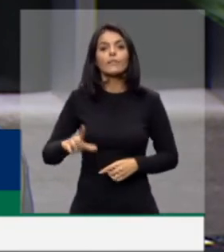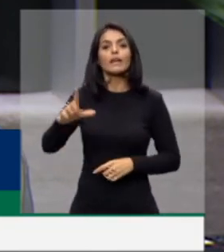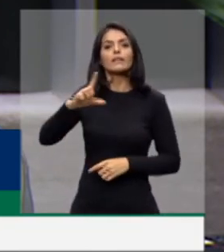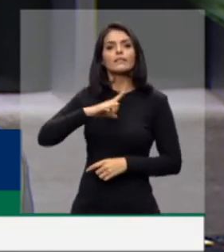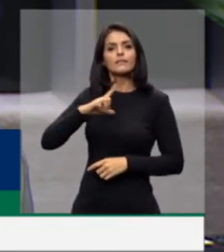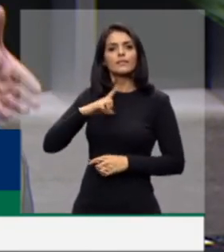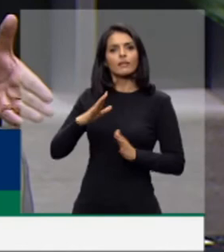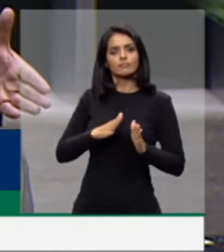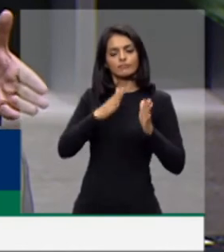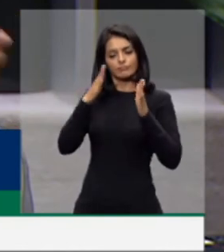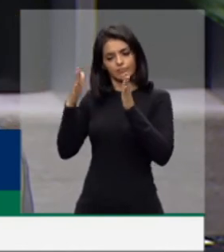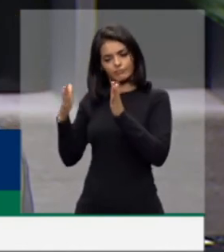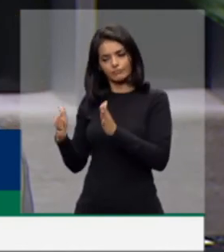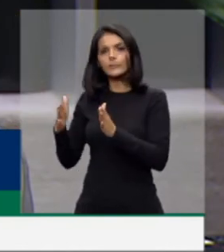ACIMA DE TUDO, E ESSE É UM